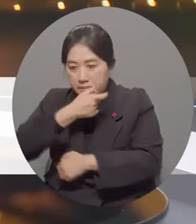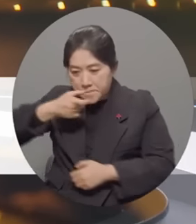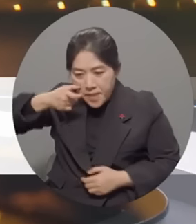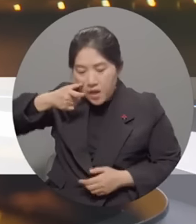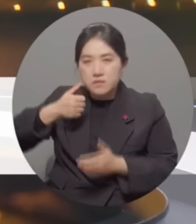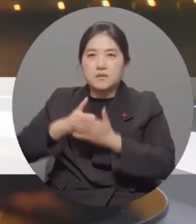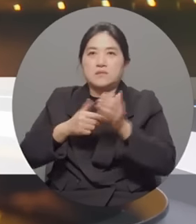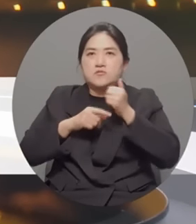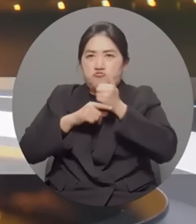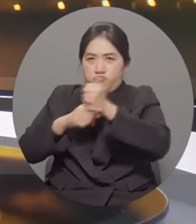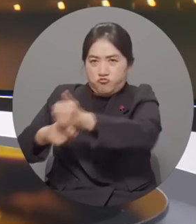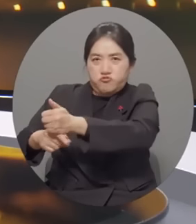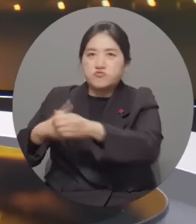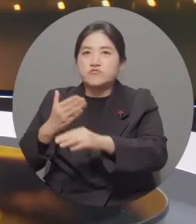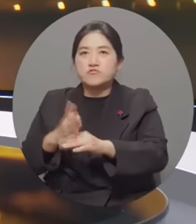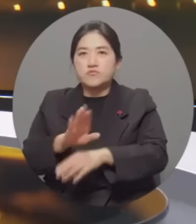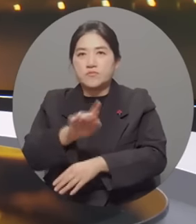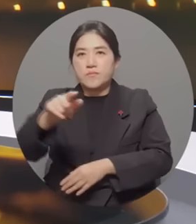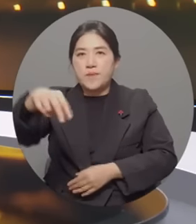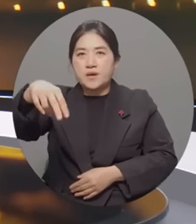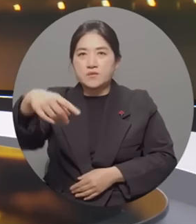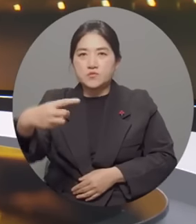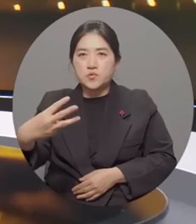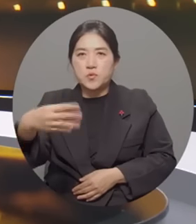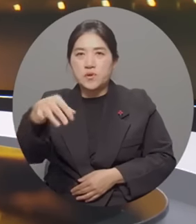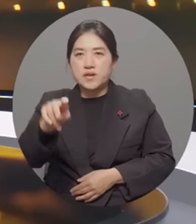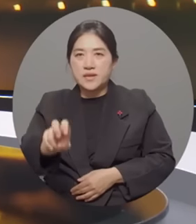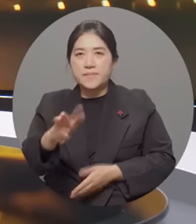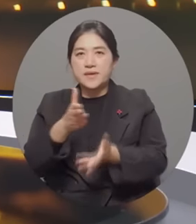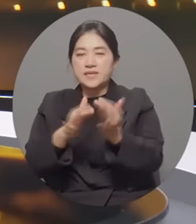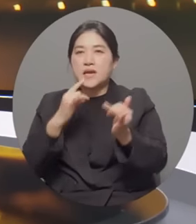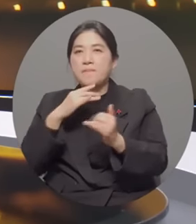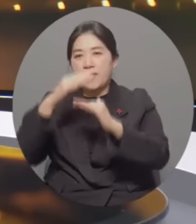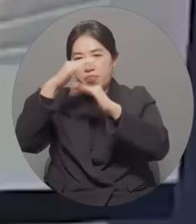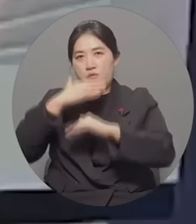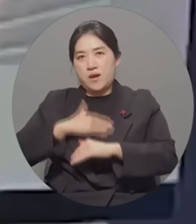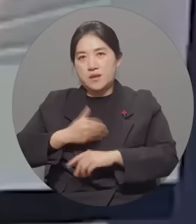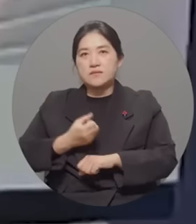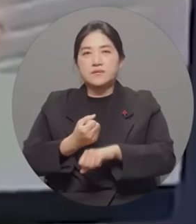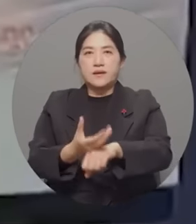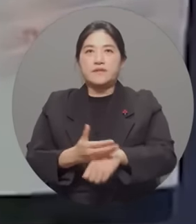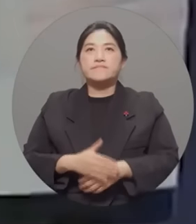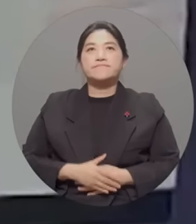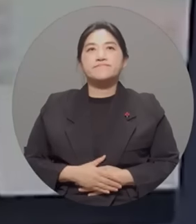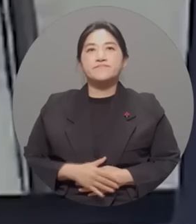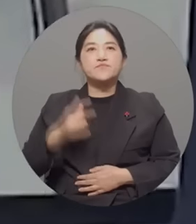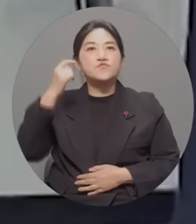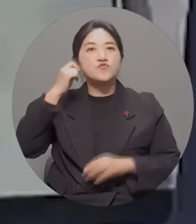확보하고 수사를 확대하고 있습니다. 박솔잎 기자가 단독 취재했습니다.